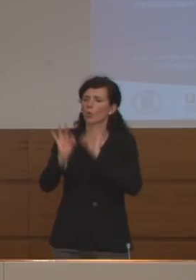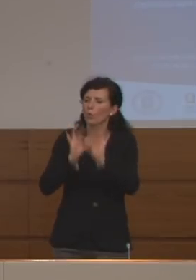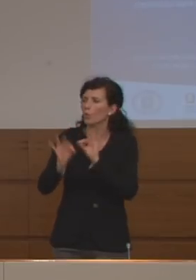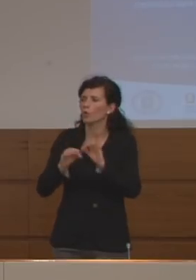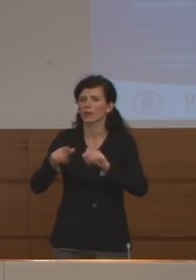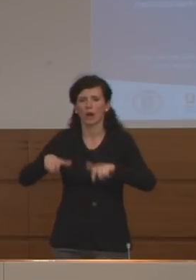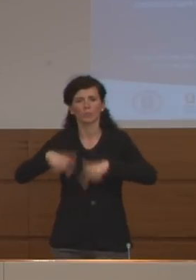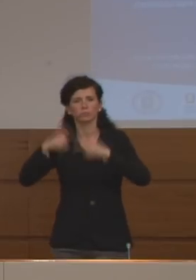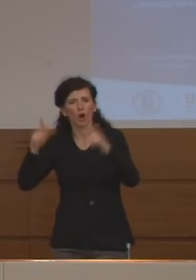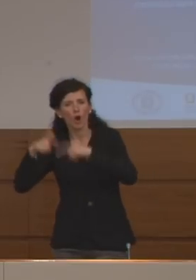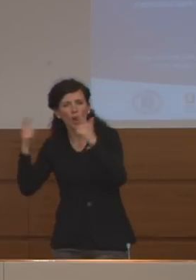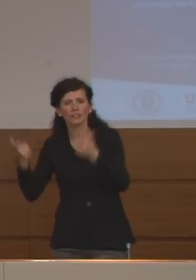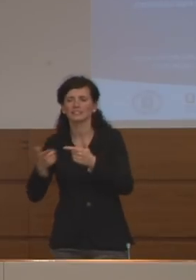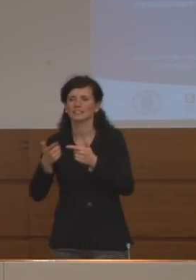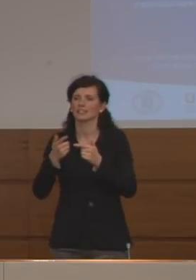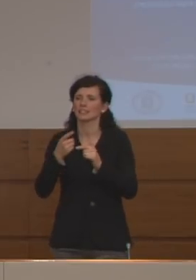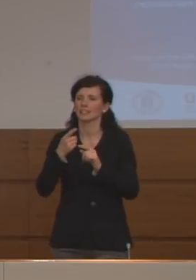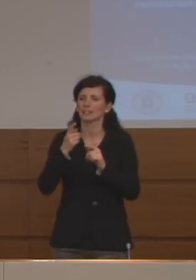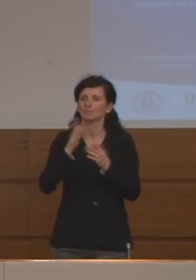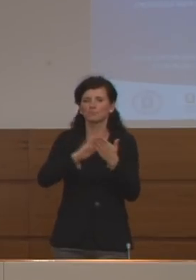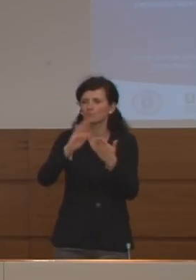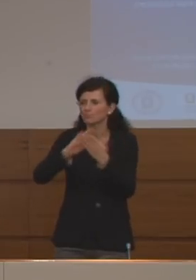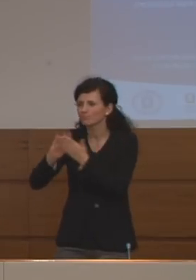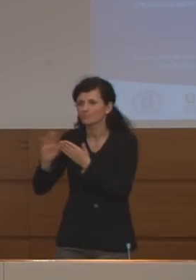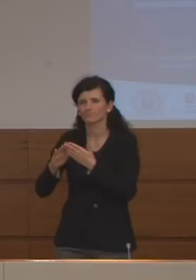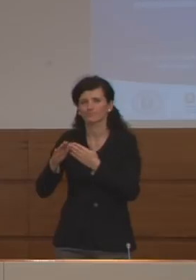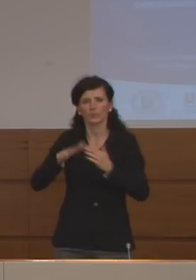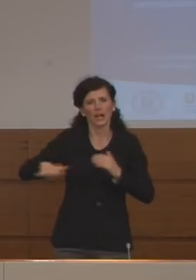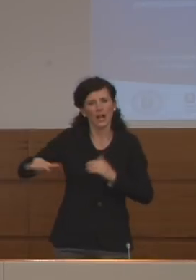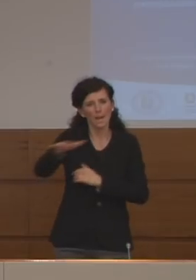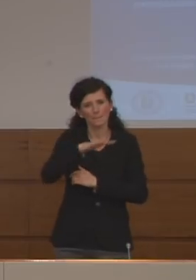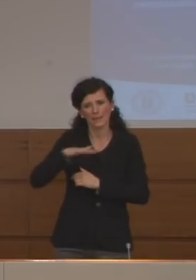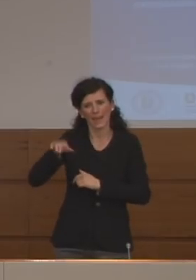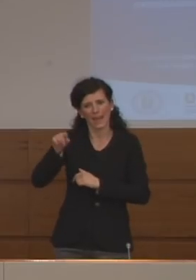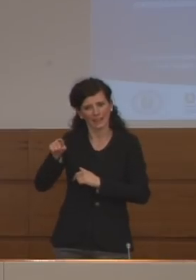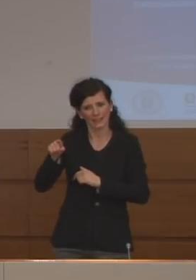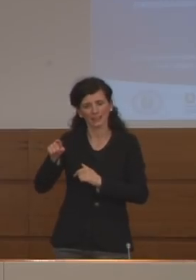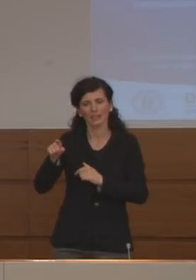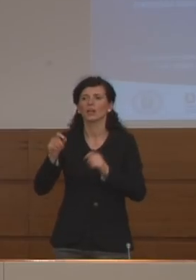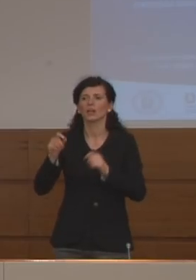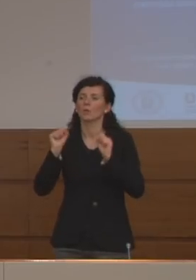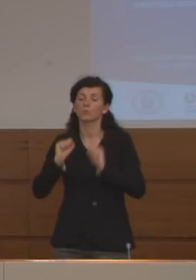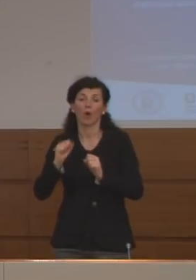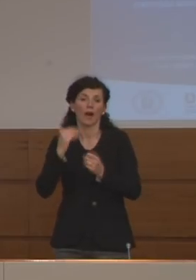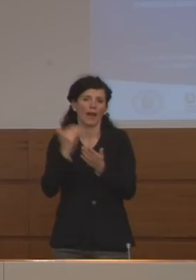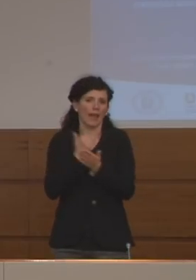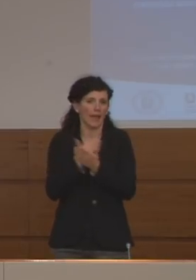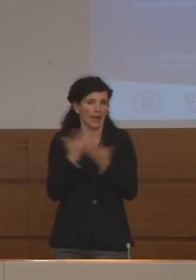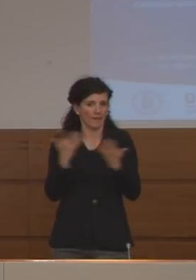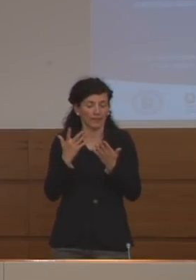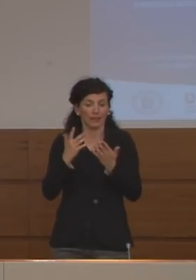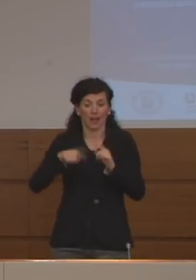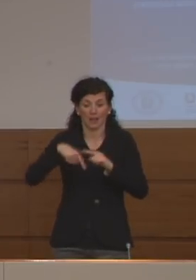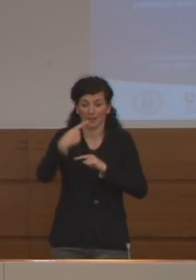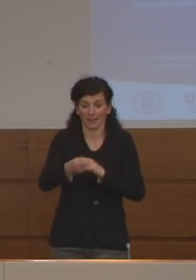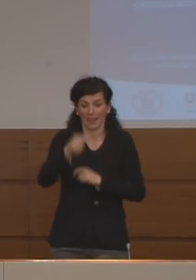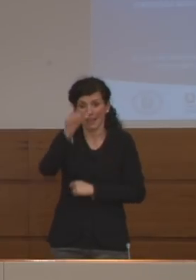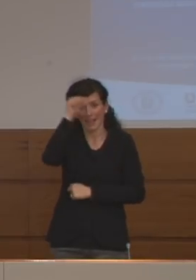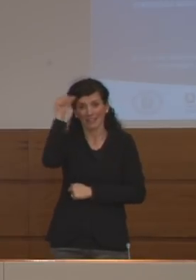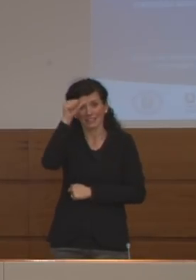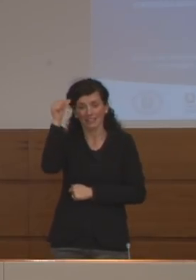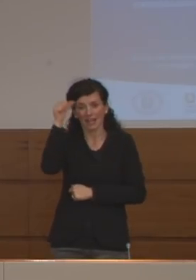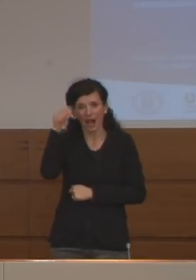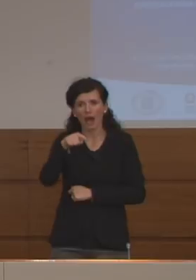mantenerli in ordine per evitare che poi magari quest'estate ci siano anche dei